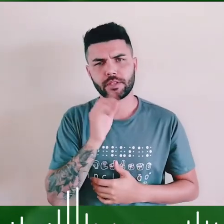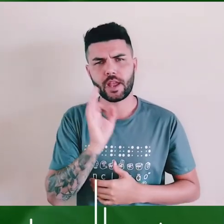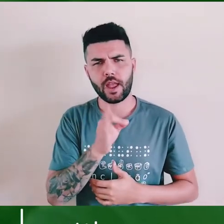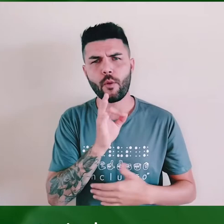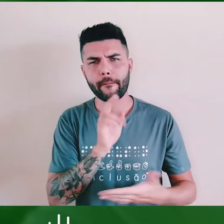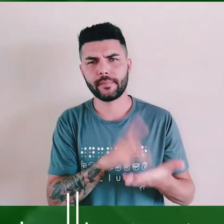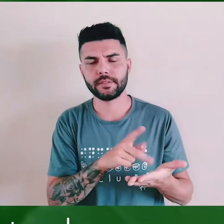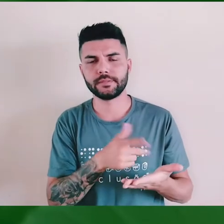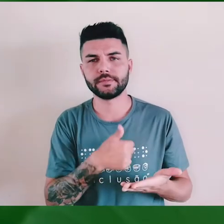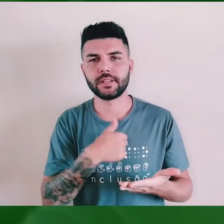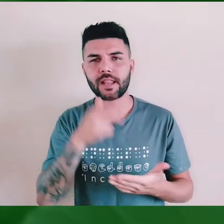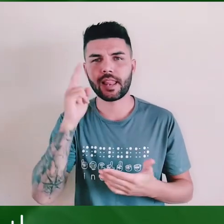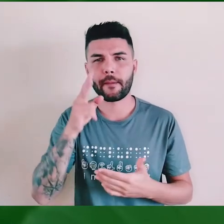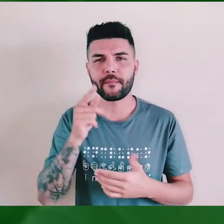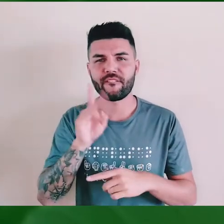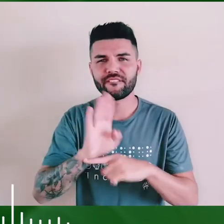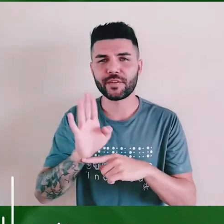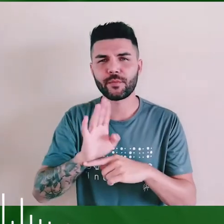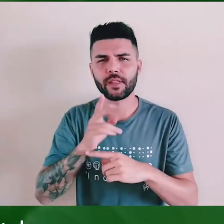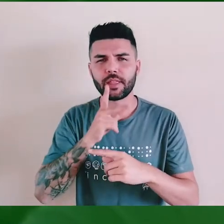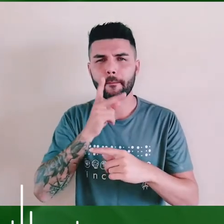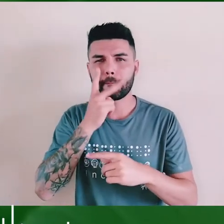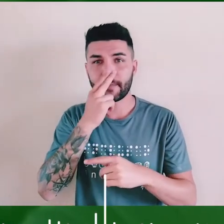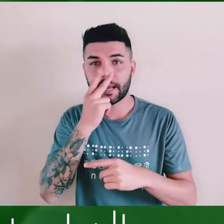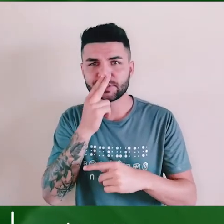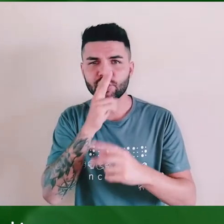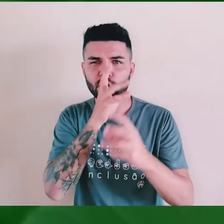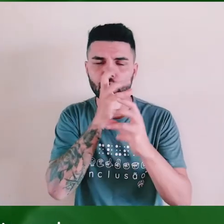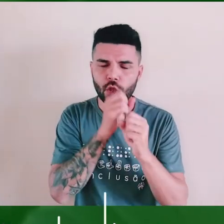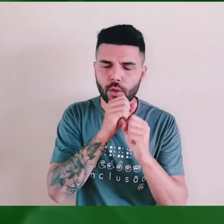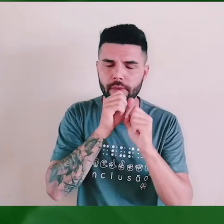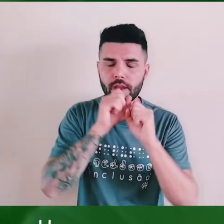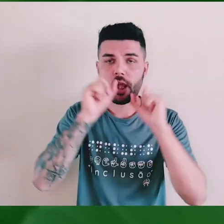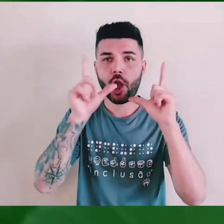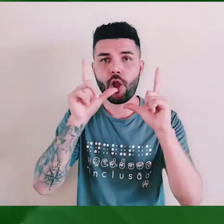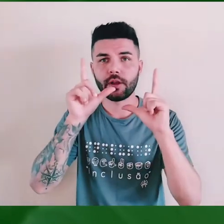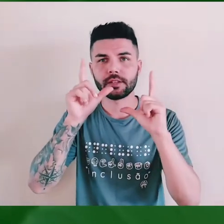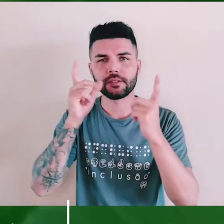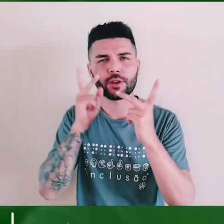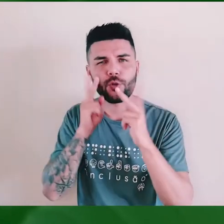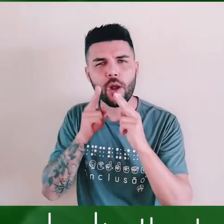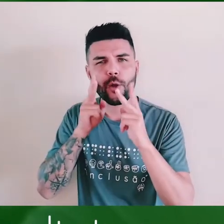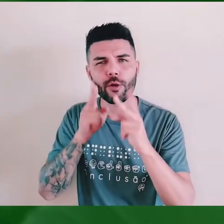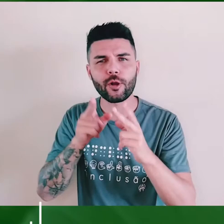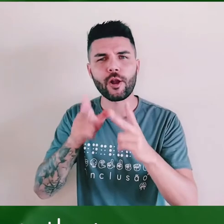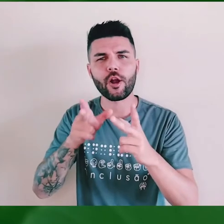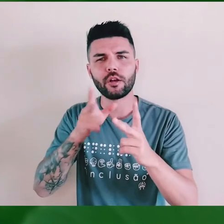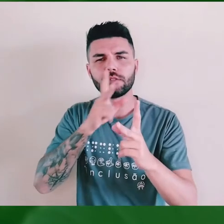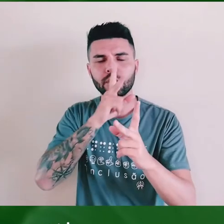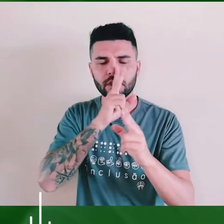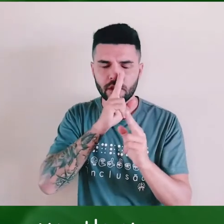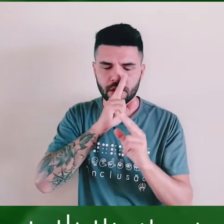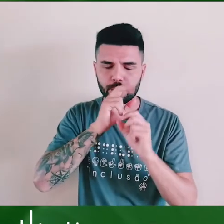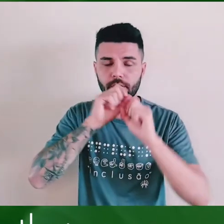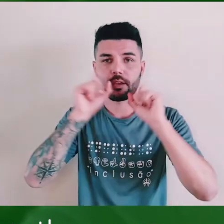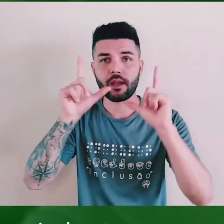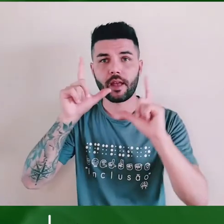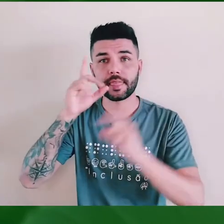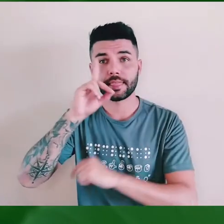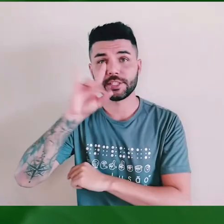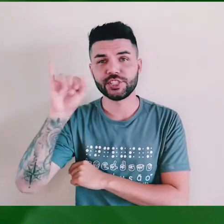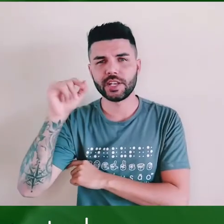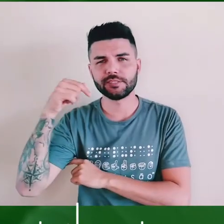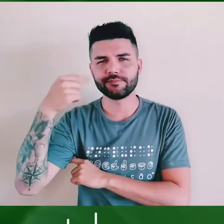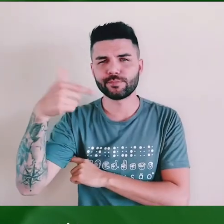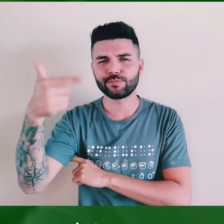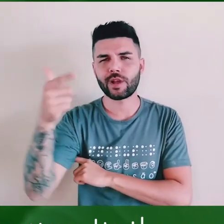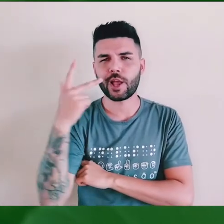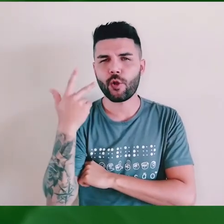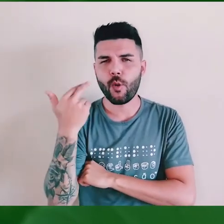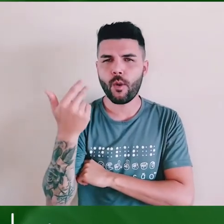dorme e acorda no mesmo dia, e aquele outro dia é igual. Eu senti isso quando eu tava